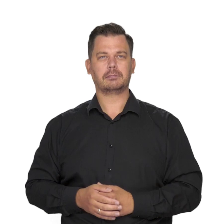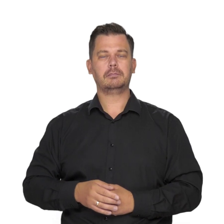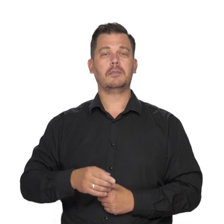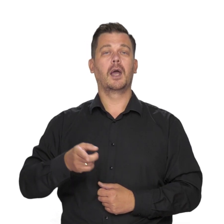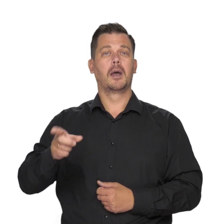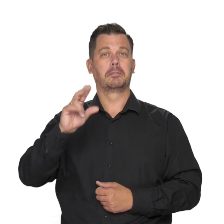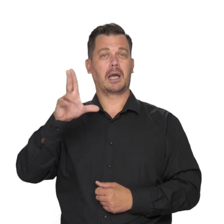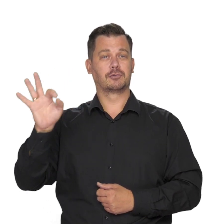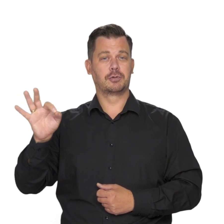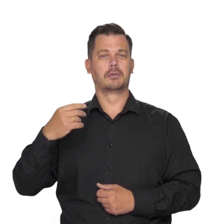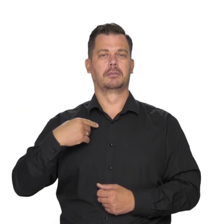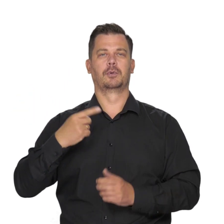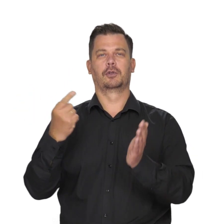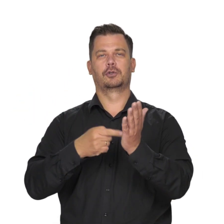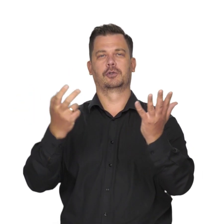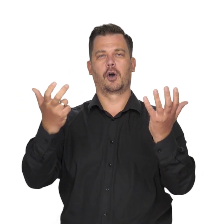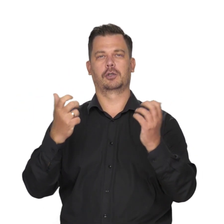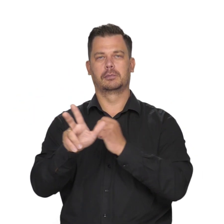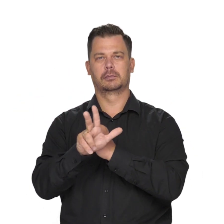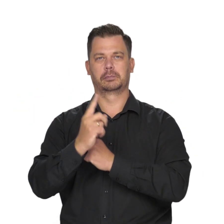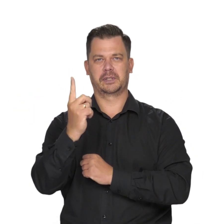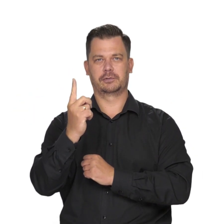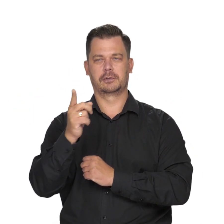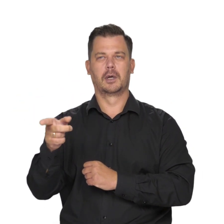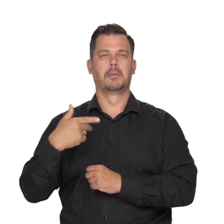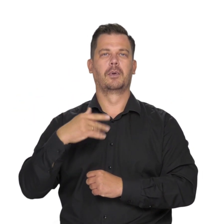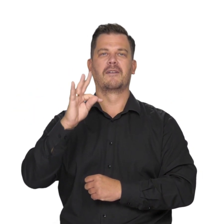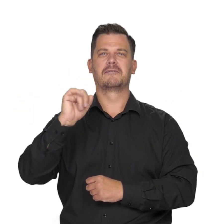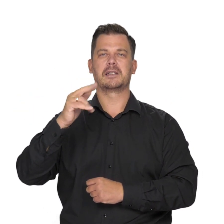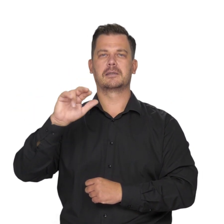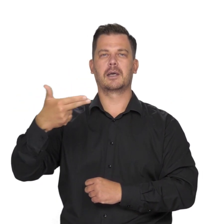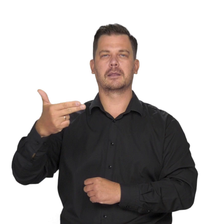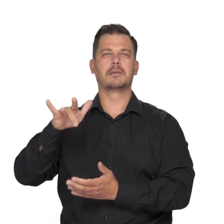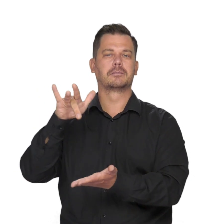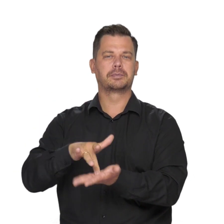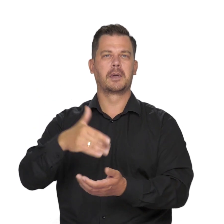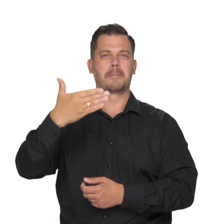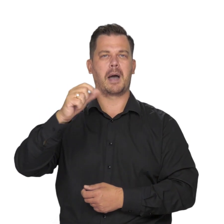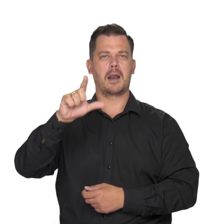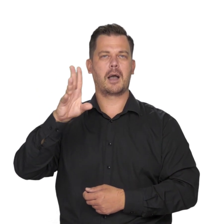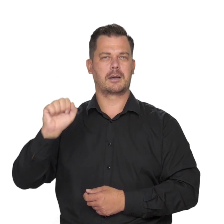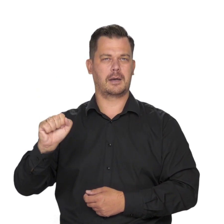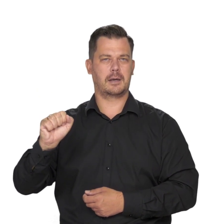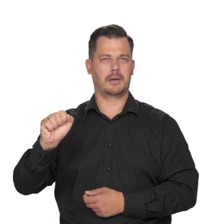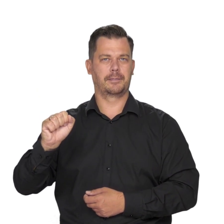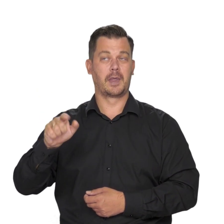Picasso przyszedł na świat w 1881 roku w założonej przez Fenicjan w VIII wieku przed Chrystusem Maladze.